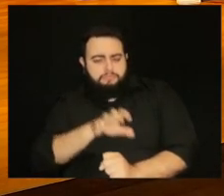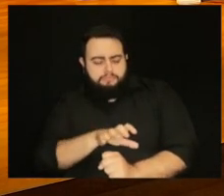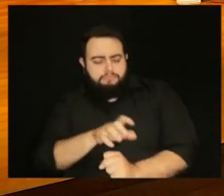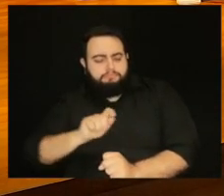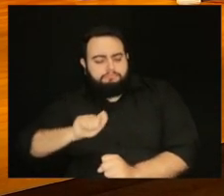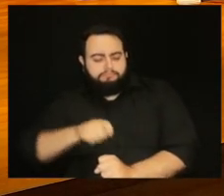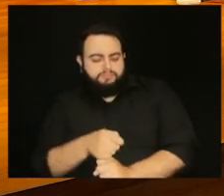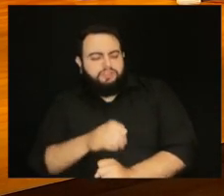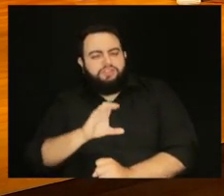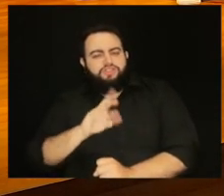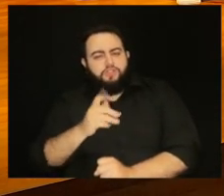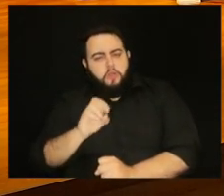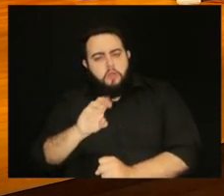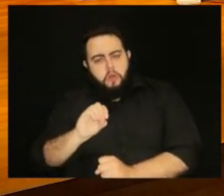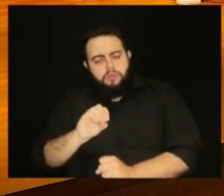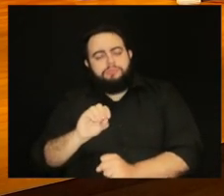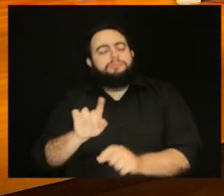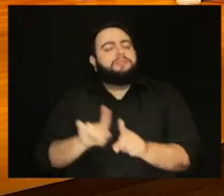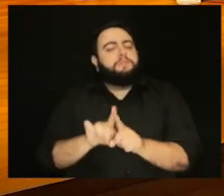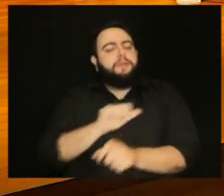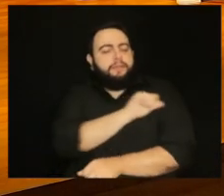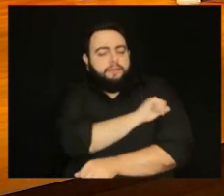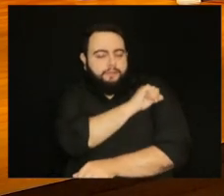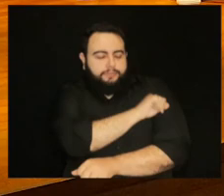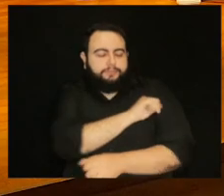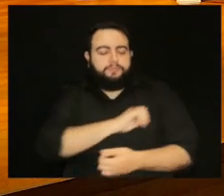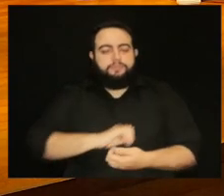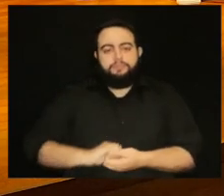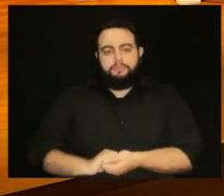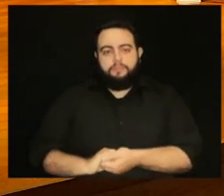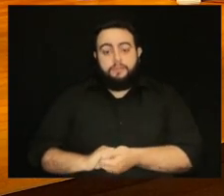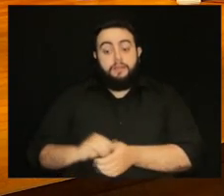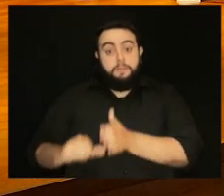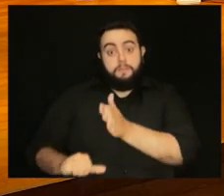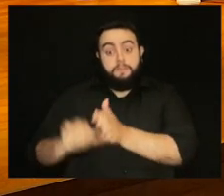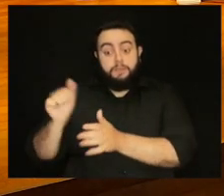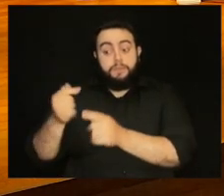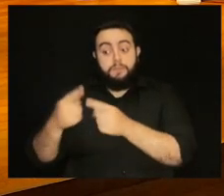as primeiras músicas do Octávio Dutra que ele escreve na partitura "choro" são dos